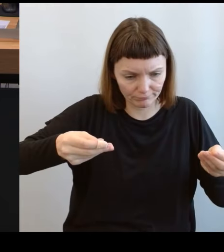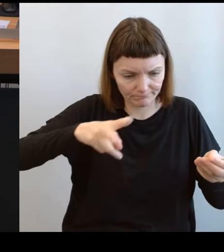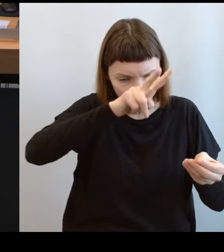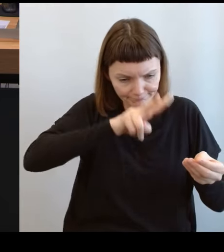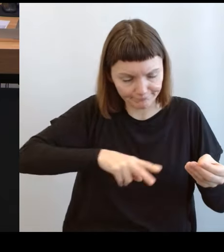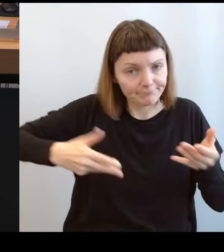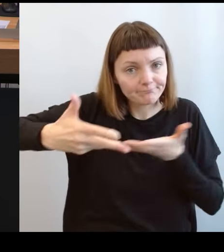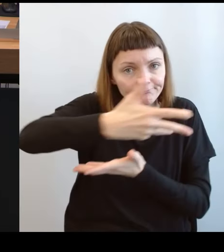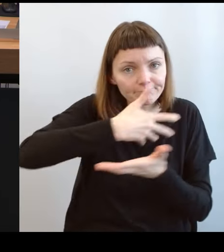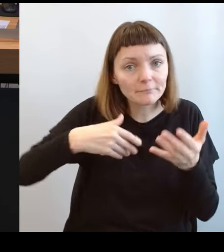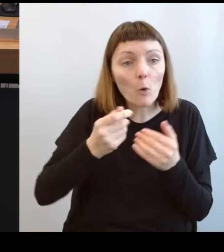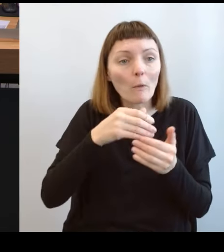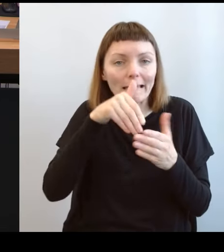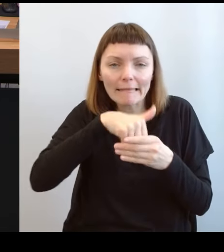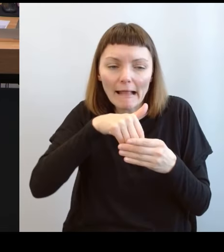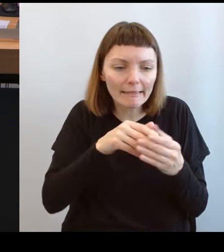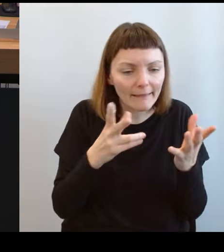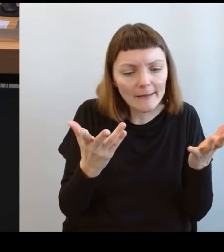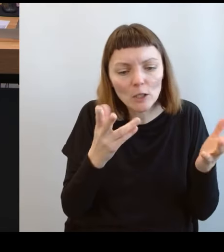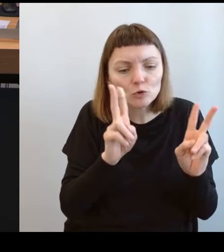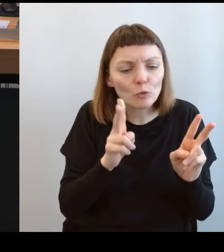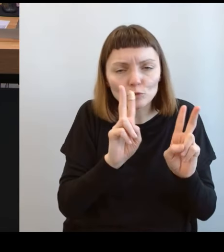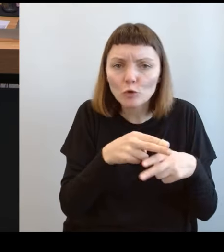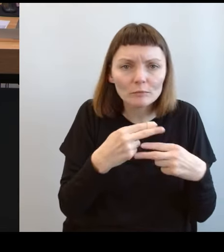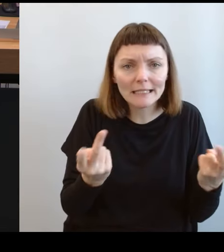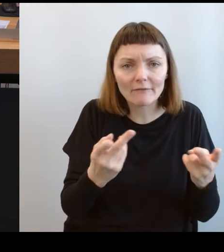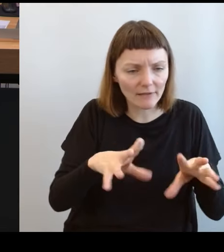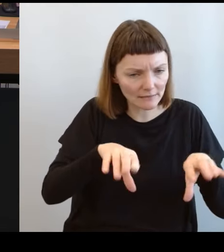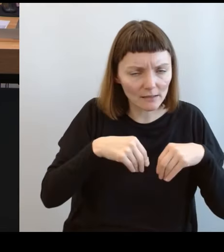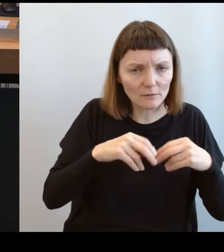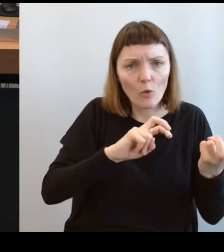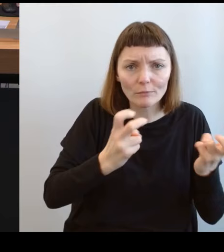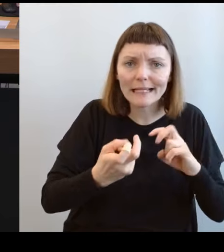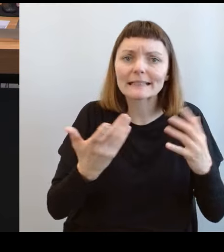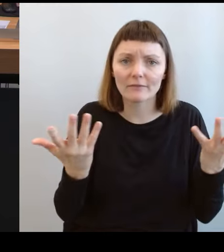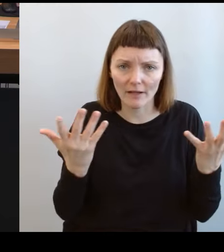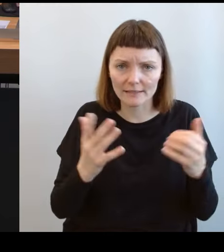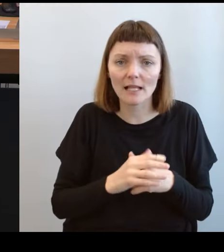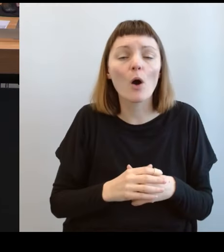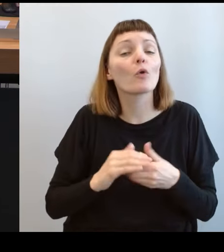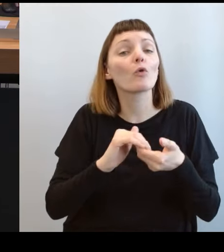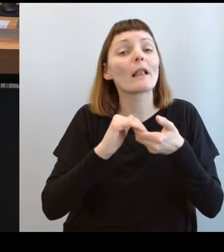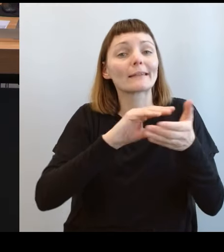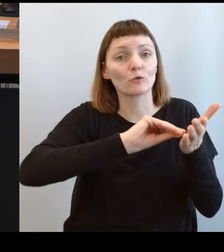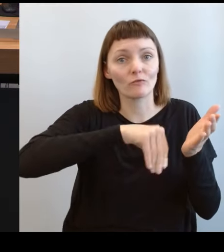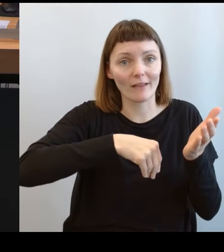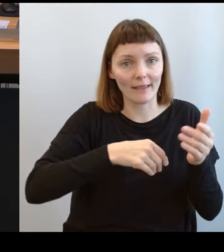Zielen, die wir uns im Koalitionsvertrag gegeben haben dann auch schneller arbeiten, gemeinsam erfolgreich sind.